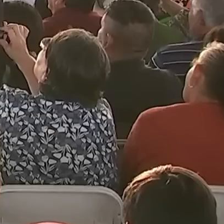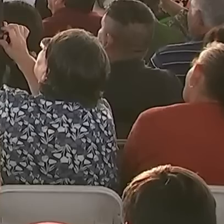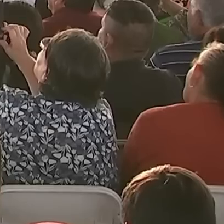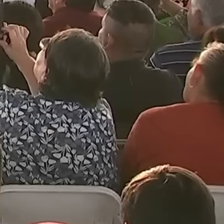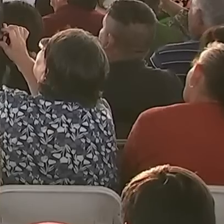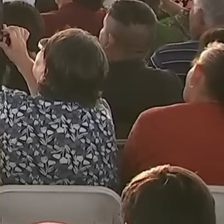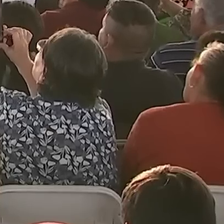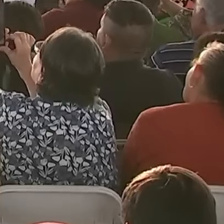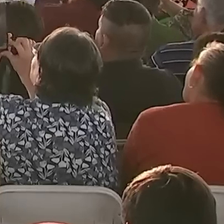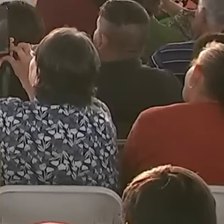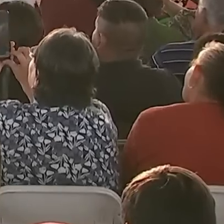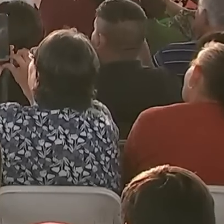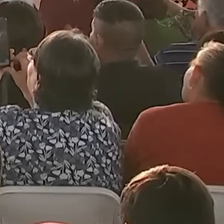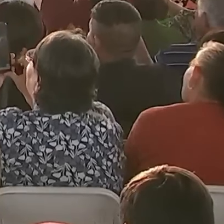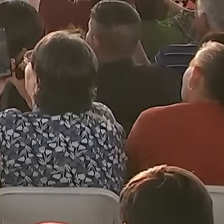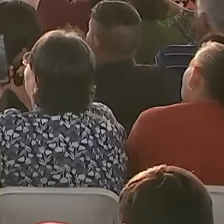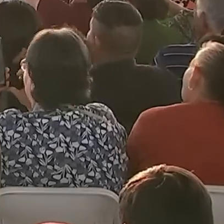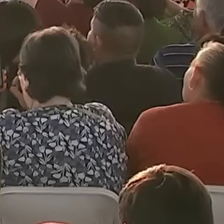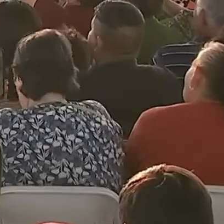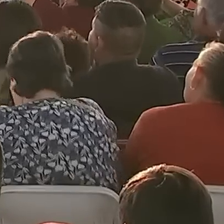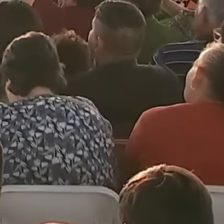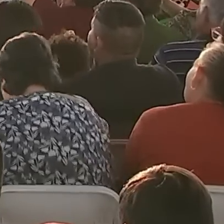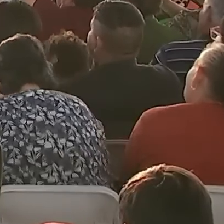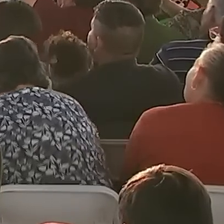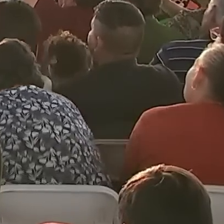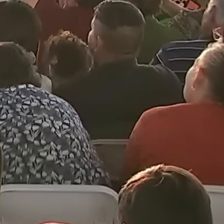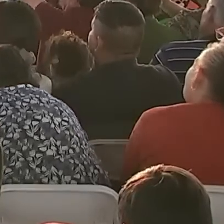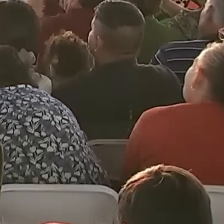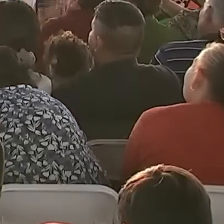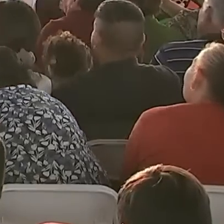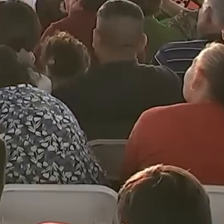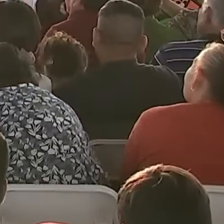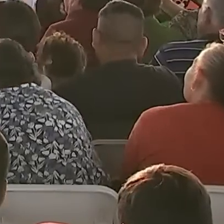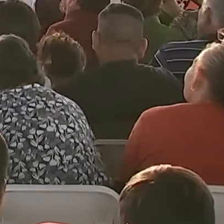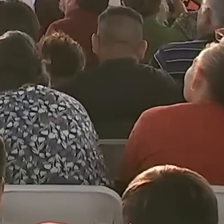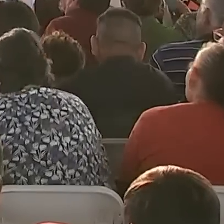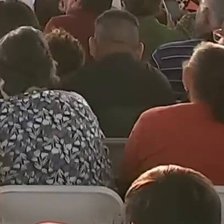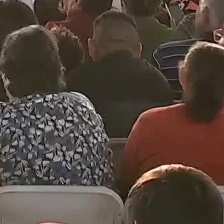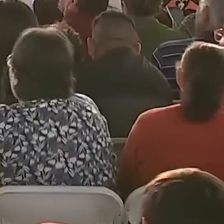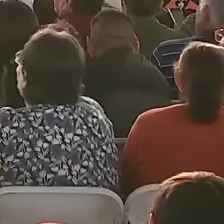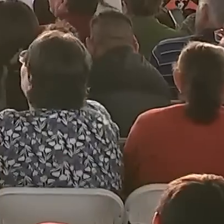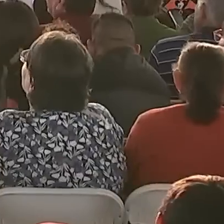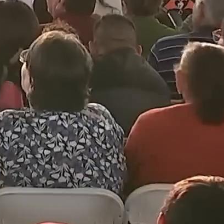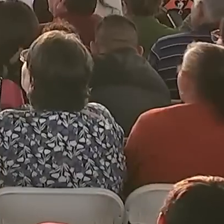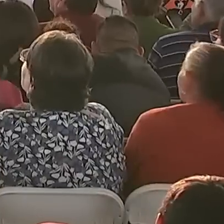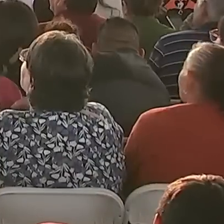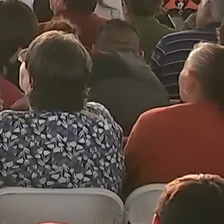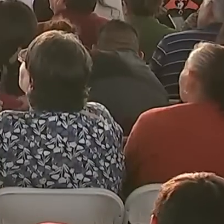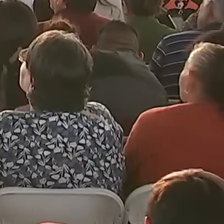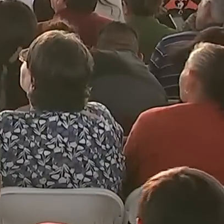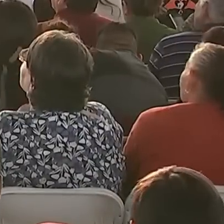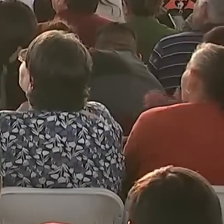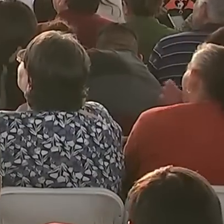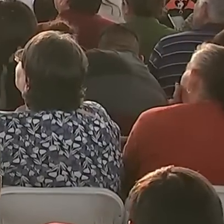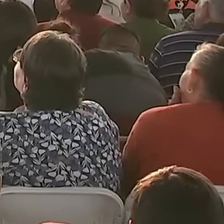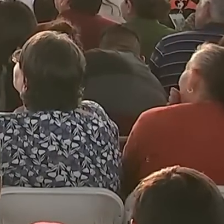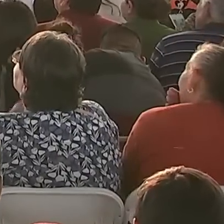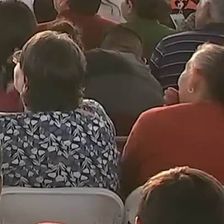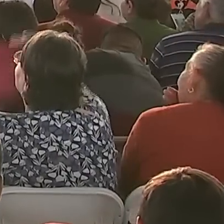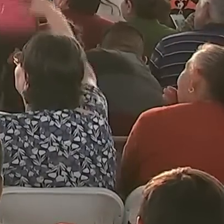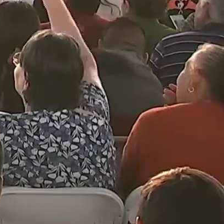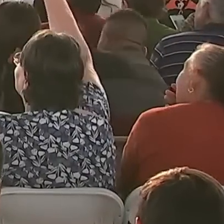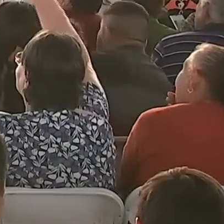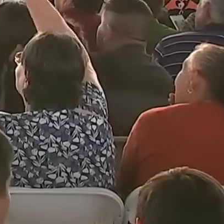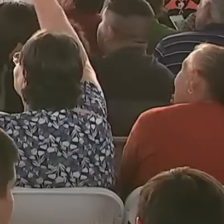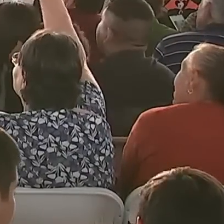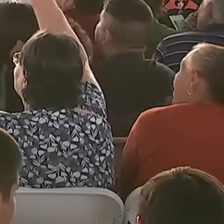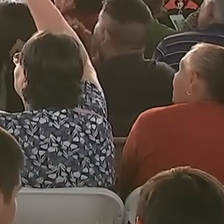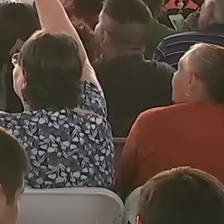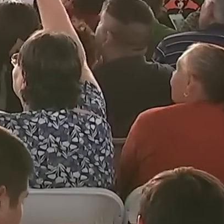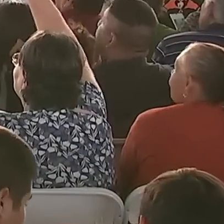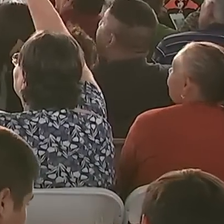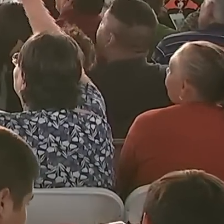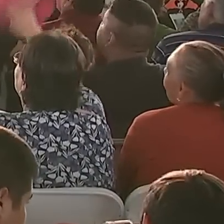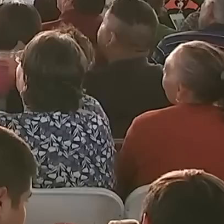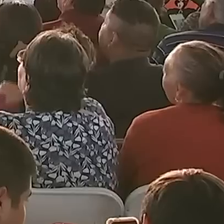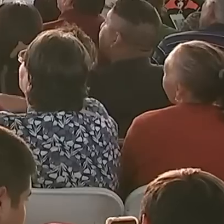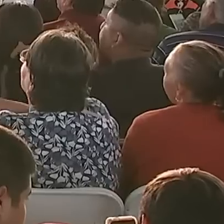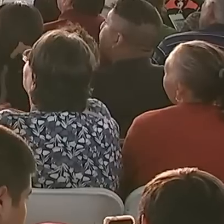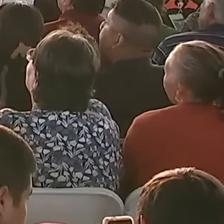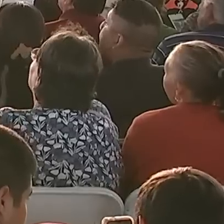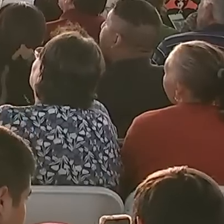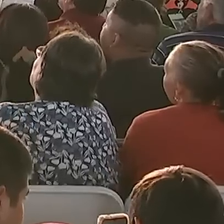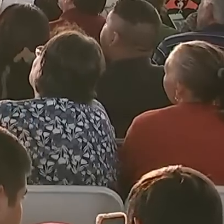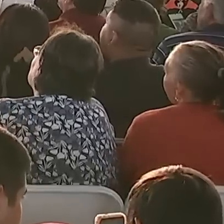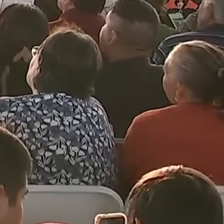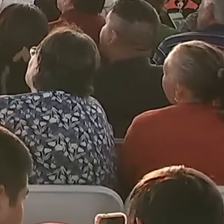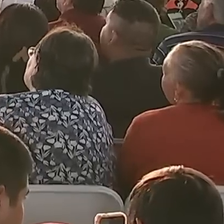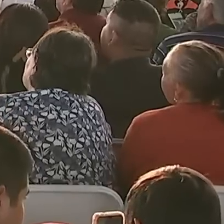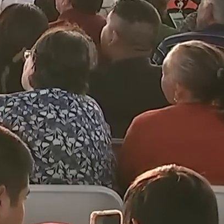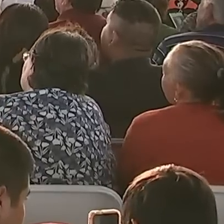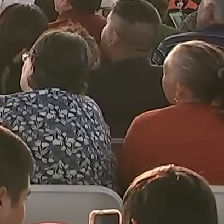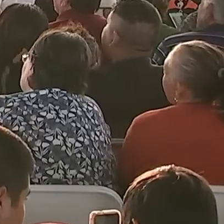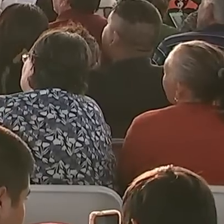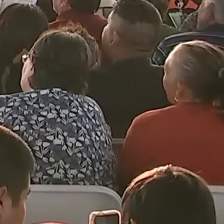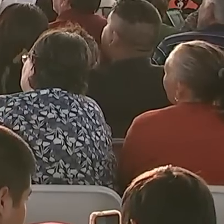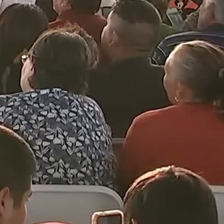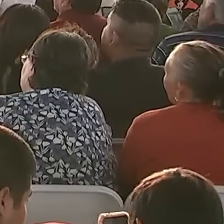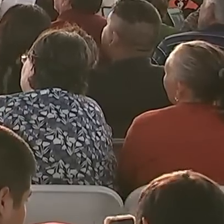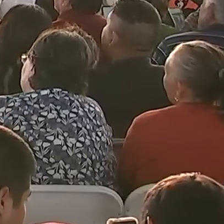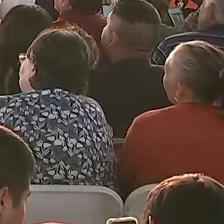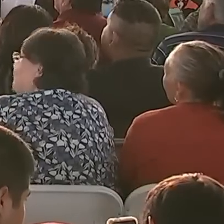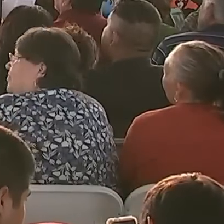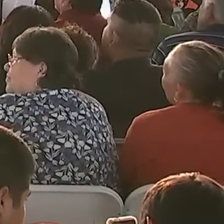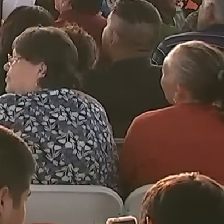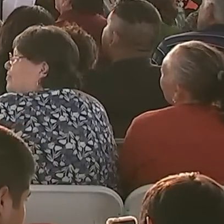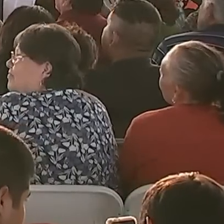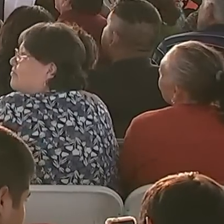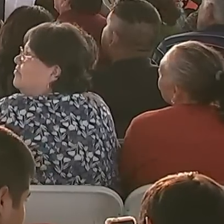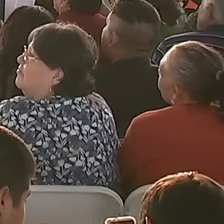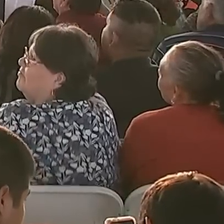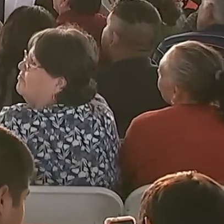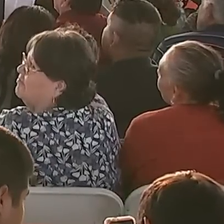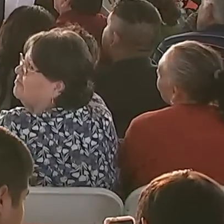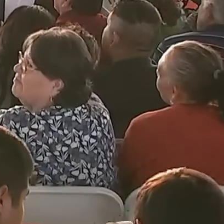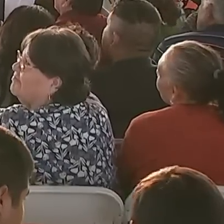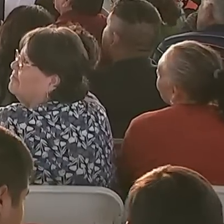están Me da gusto mucho gusto estar con ustedes desde en la mañana como bien nos